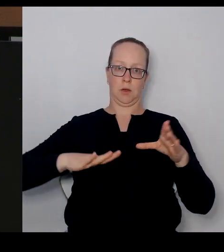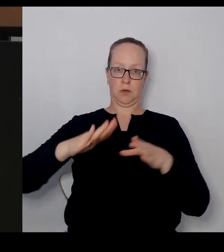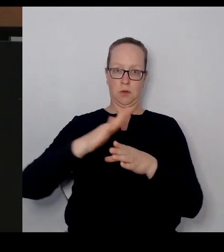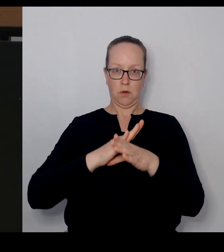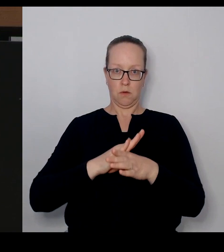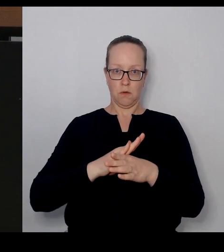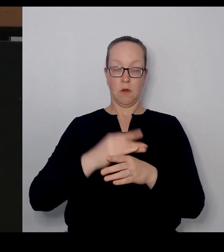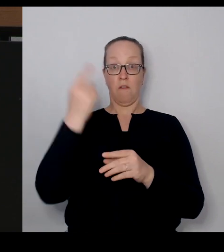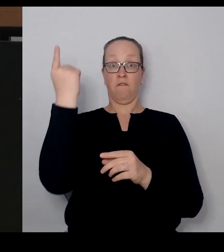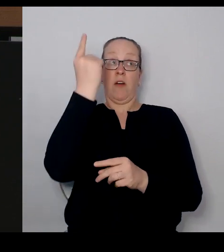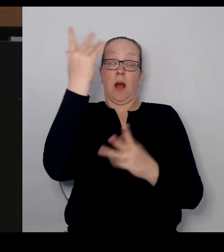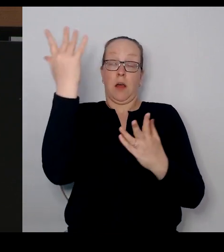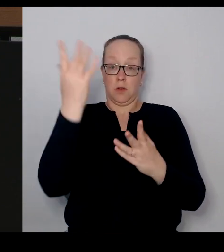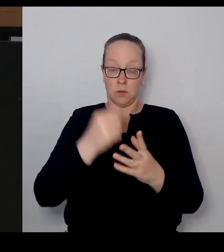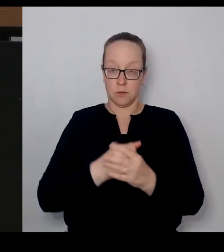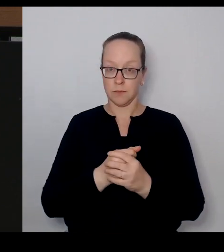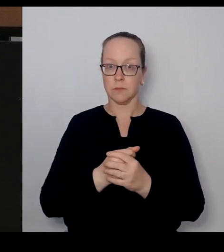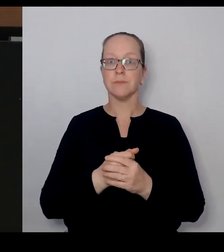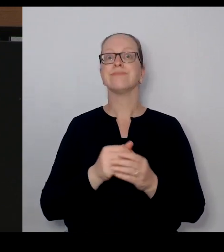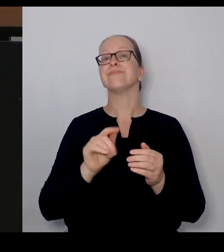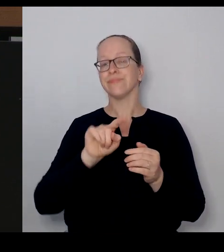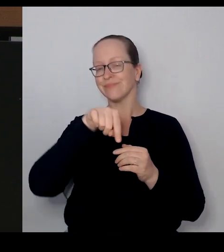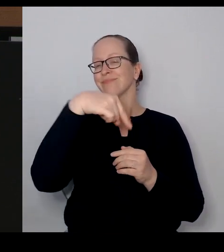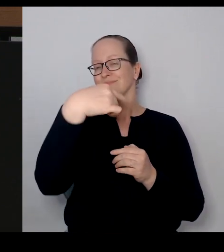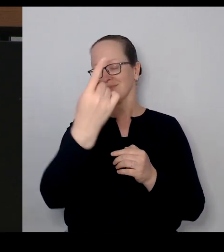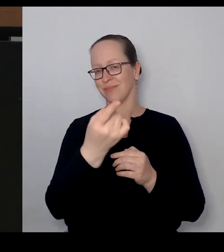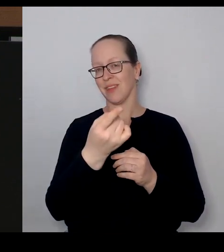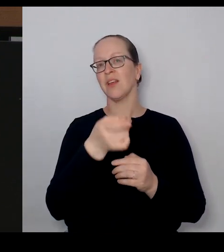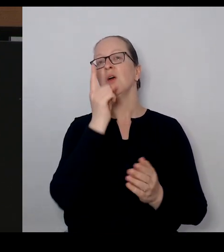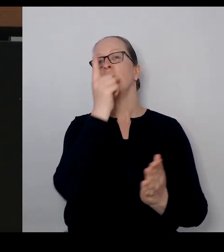Gutachten einer Rechtsanwaltskanzlei bestätigt wurden.